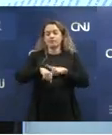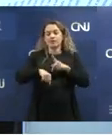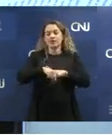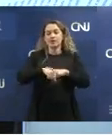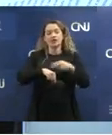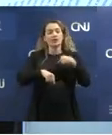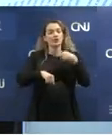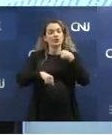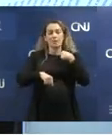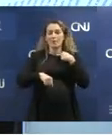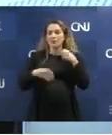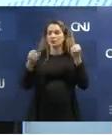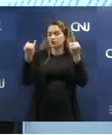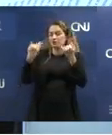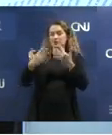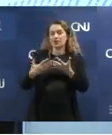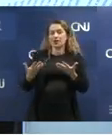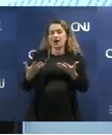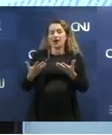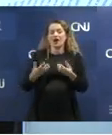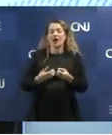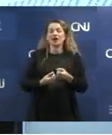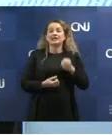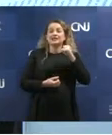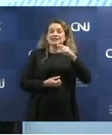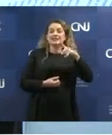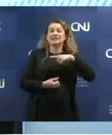ainda que haja um acervo grande, mas em se